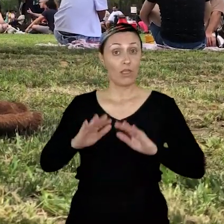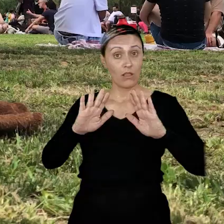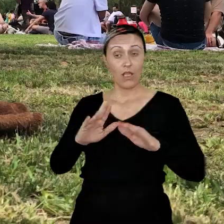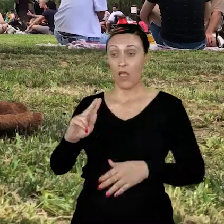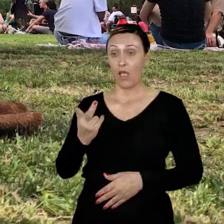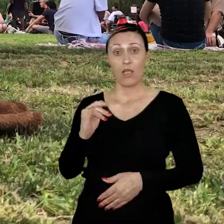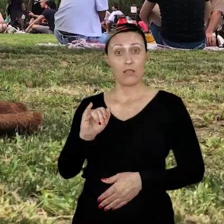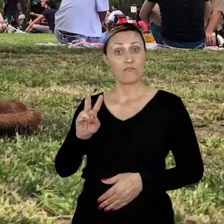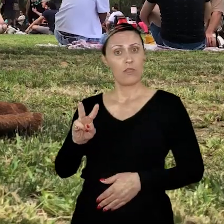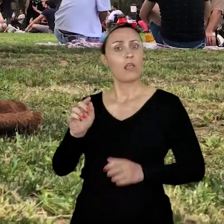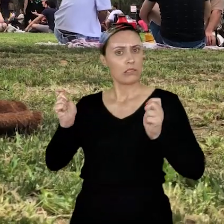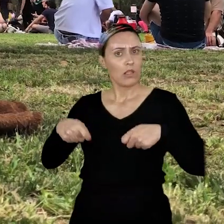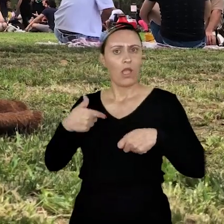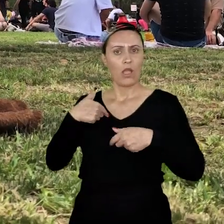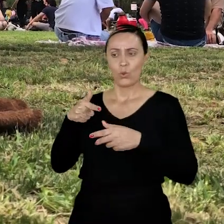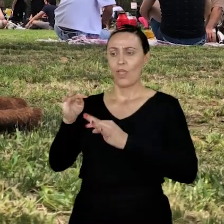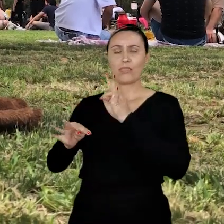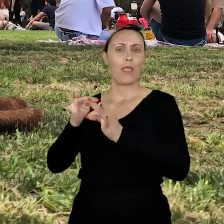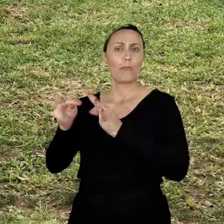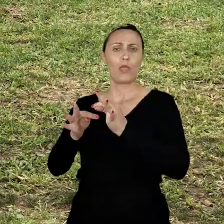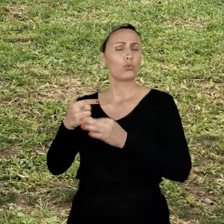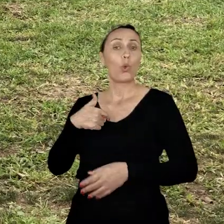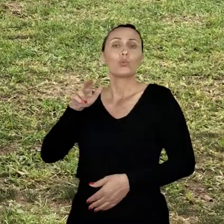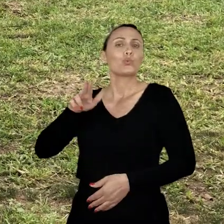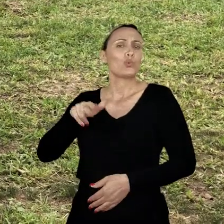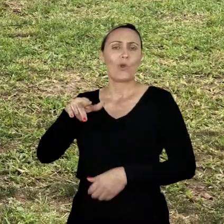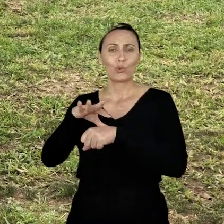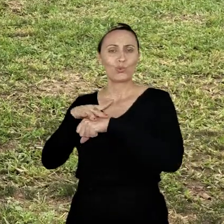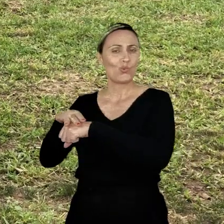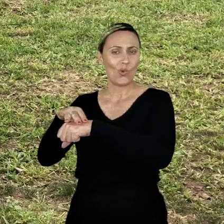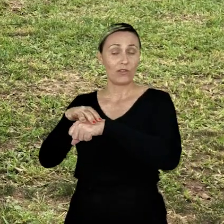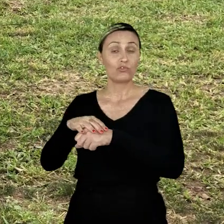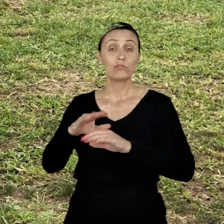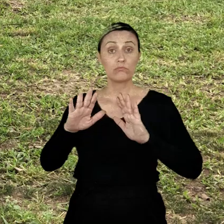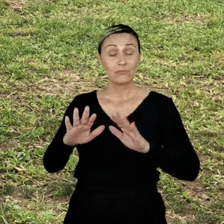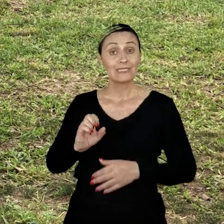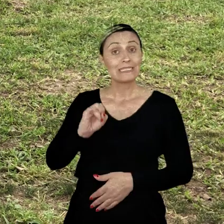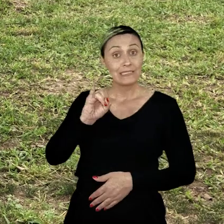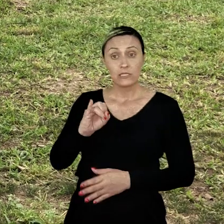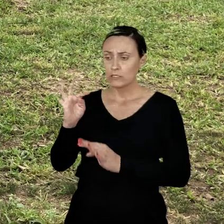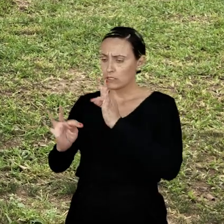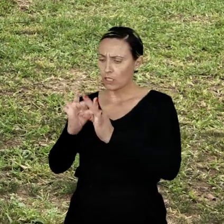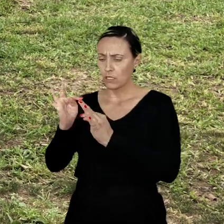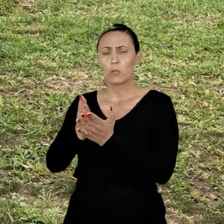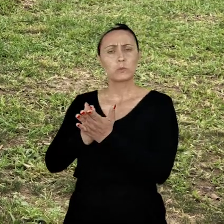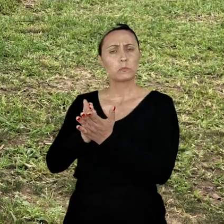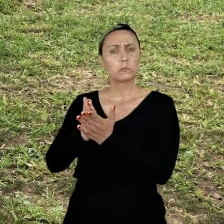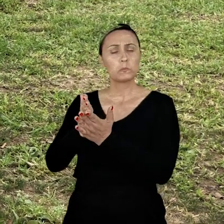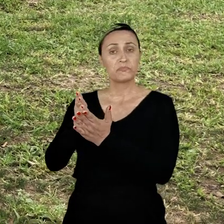e com tratamento podemos nunca adoecer e sem tratamento a imunidade cai e são abertas as portas para doenças oportunistas,